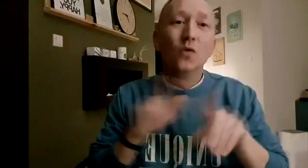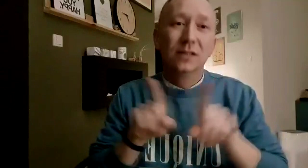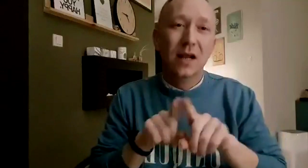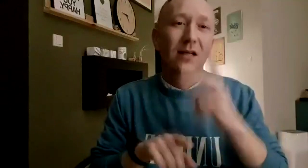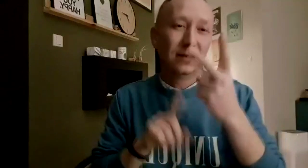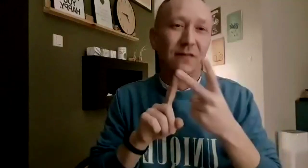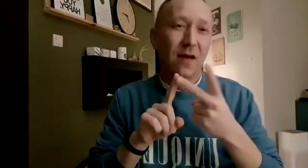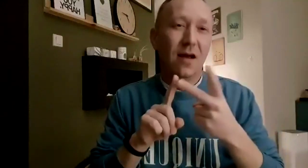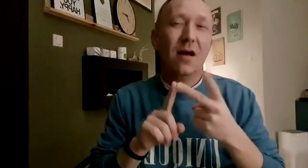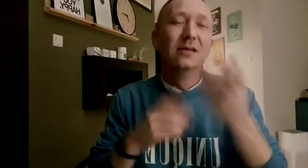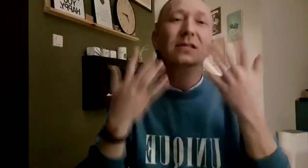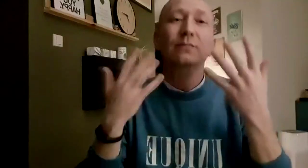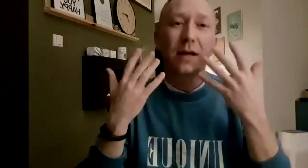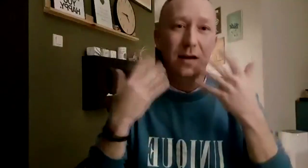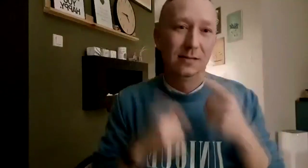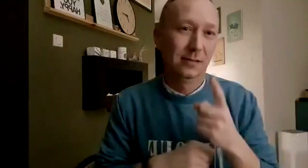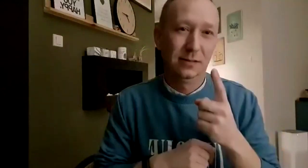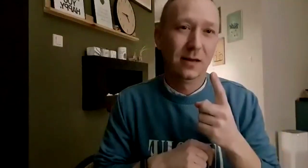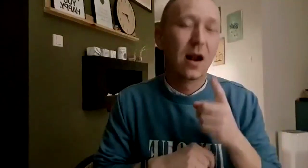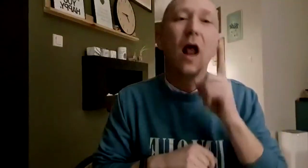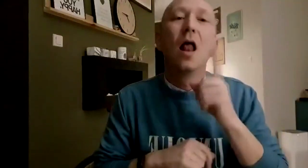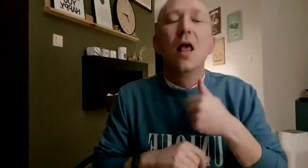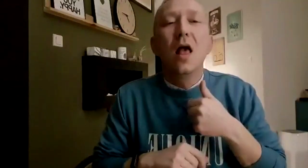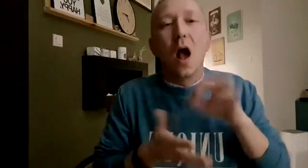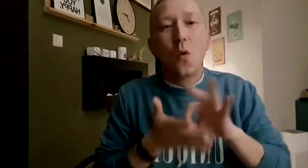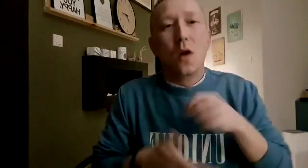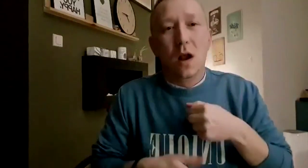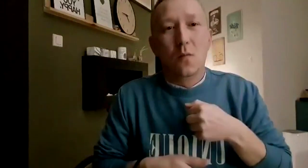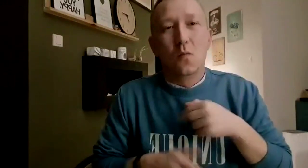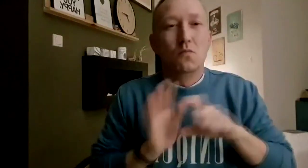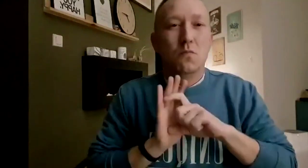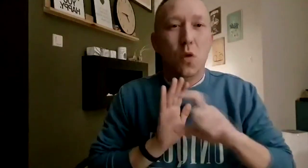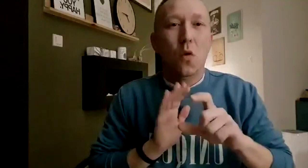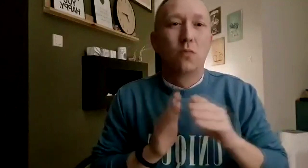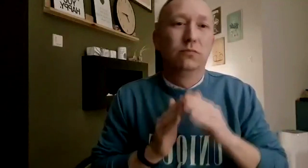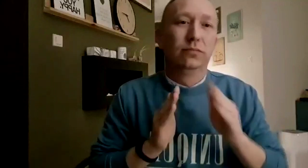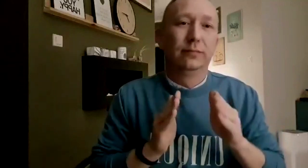Wychodzę na spacery, ale ja mam przed blokiem park.